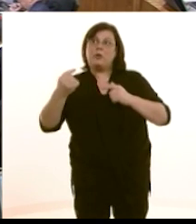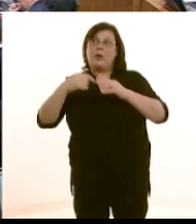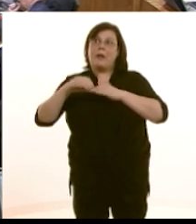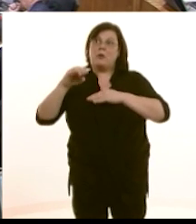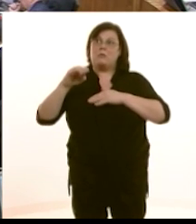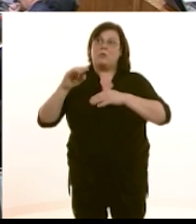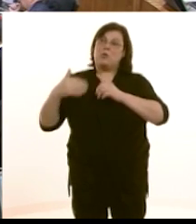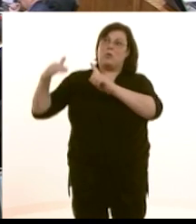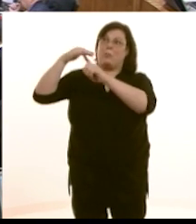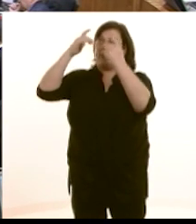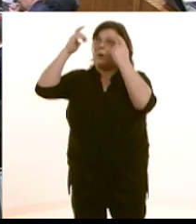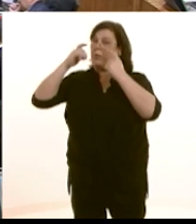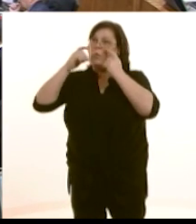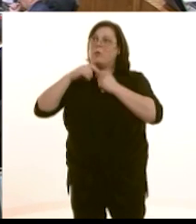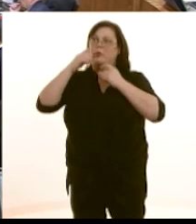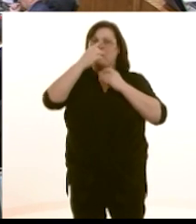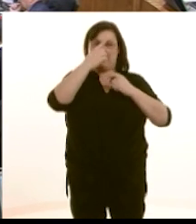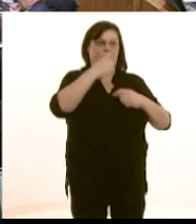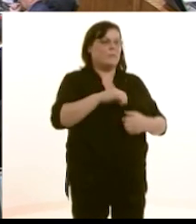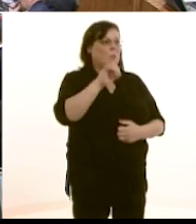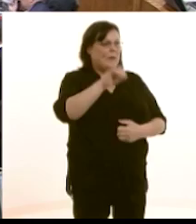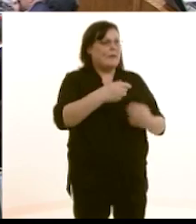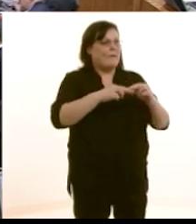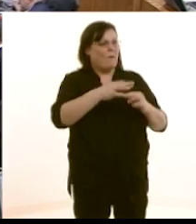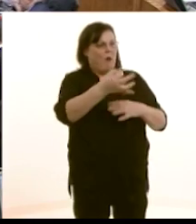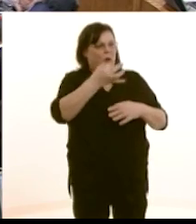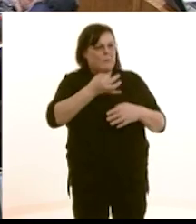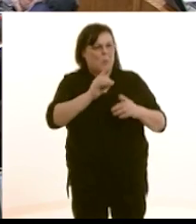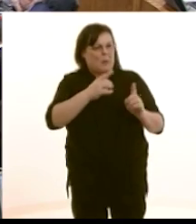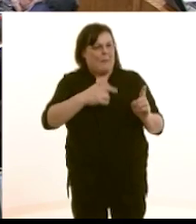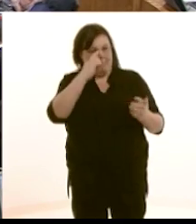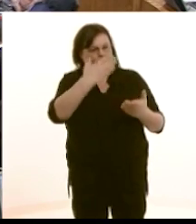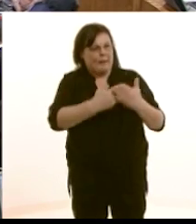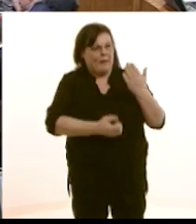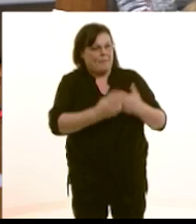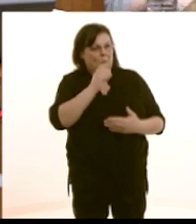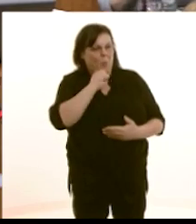yn erbyn yr LCM a bydd Llywodraeth y Deyrnas Unedig yn symud ymlaen ta beth, gan fynnu